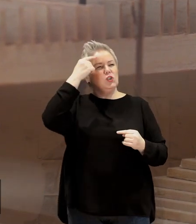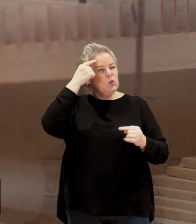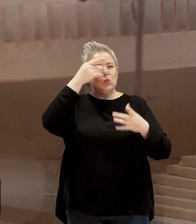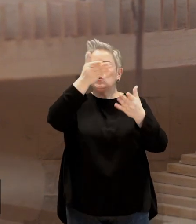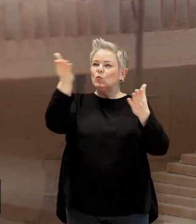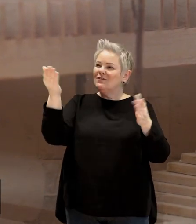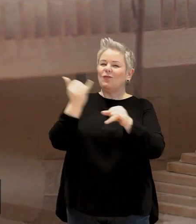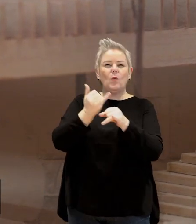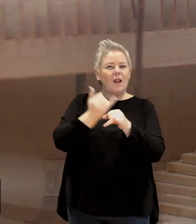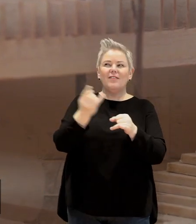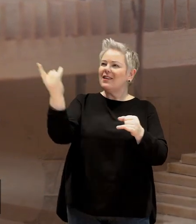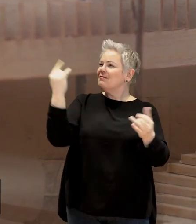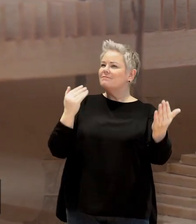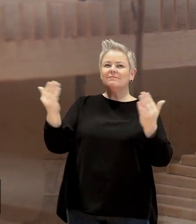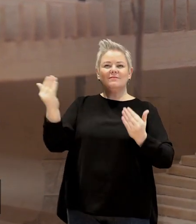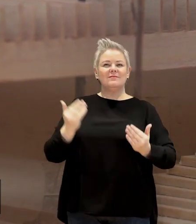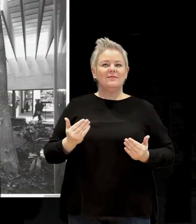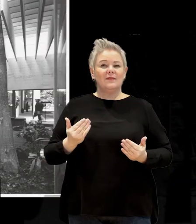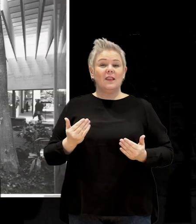og forstod hvor disse tingene kom fra.